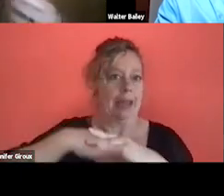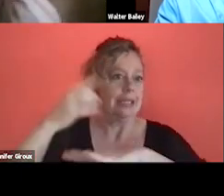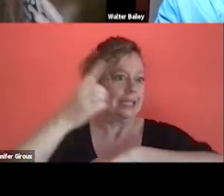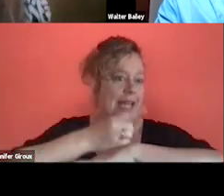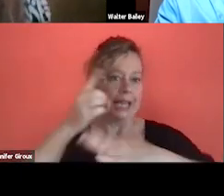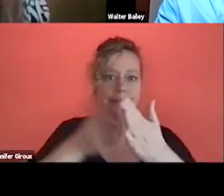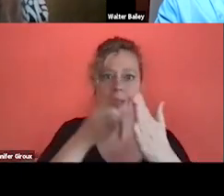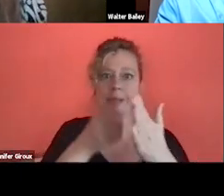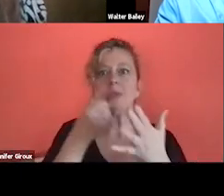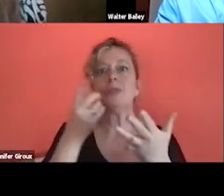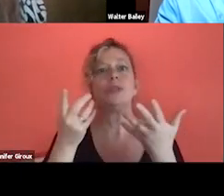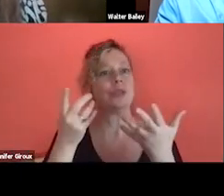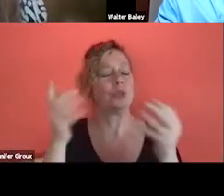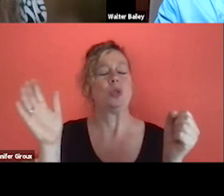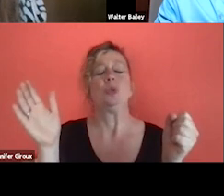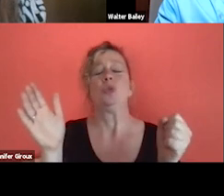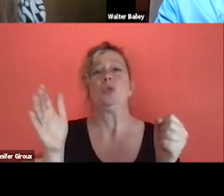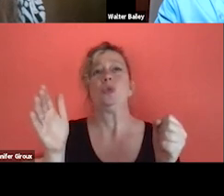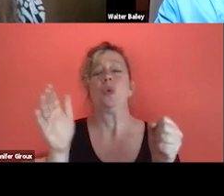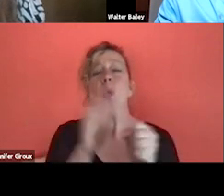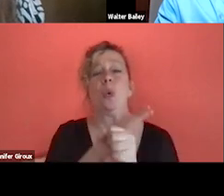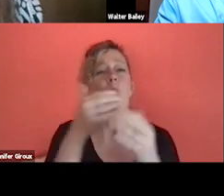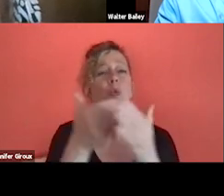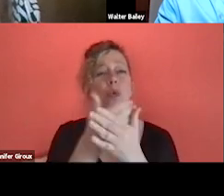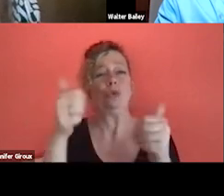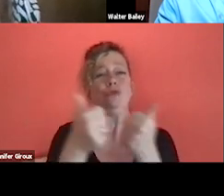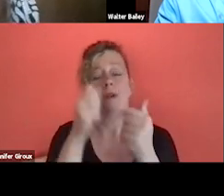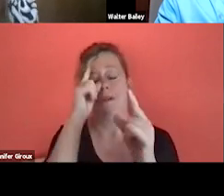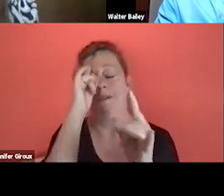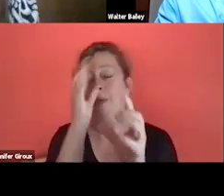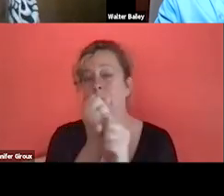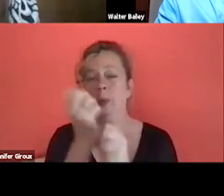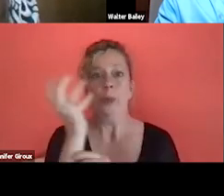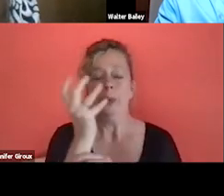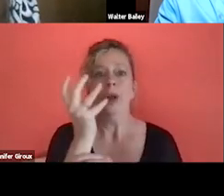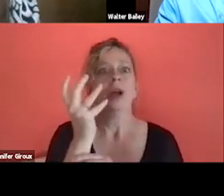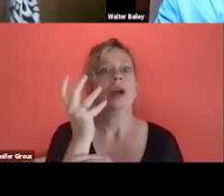Y es simplemente un desafío completamente nuevo. Ha sido fascinante ver las formas